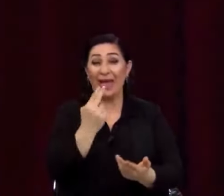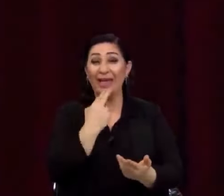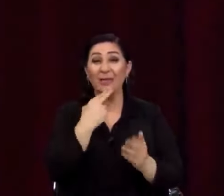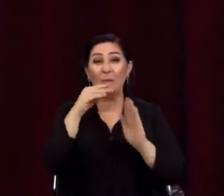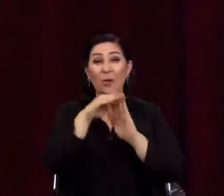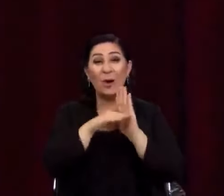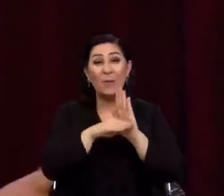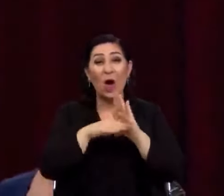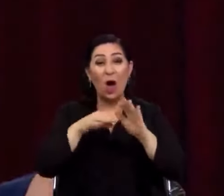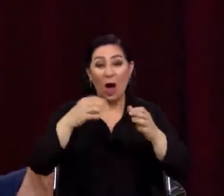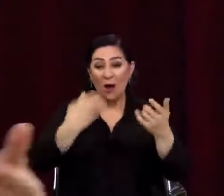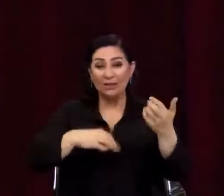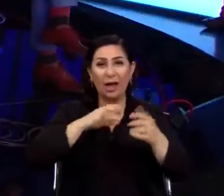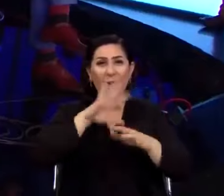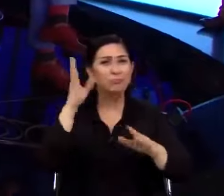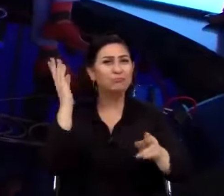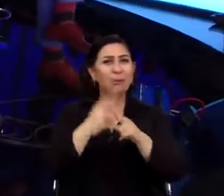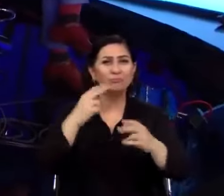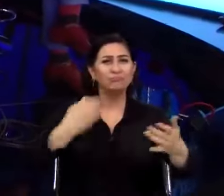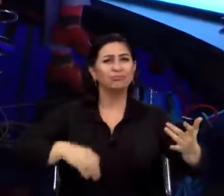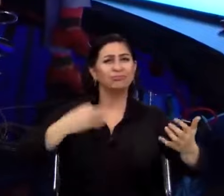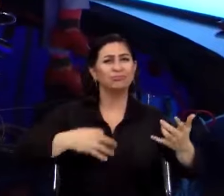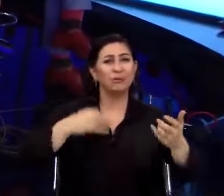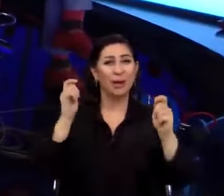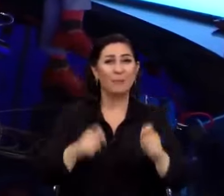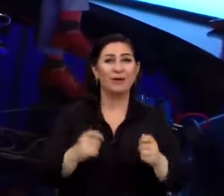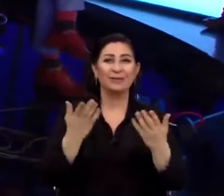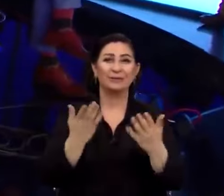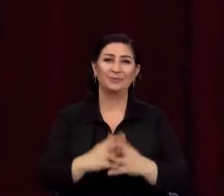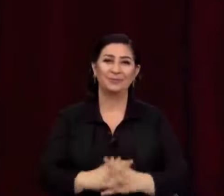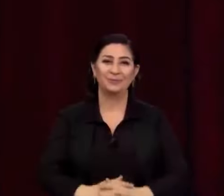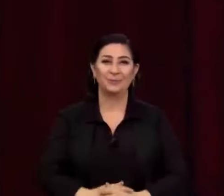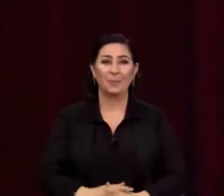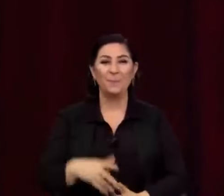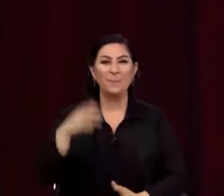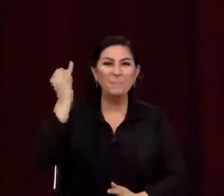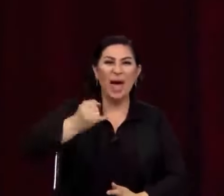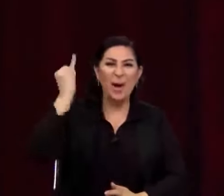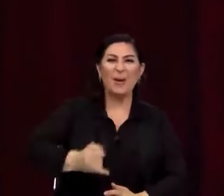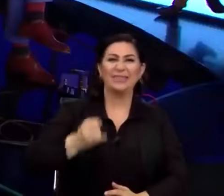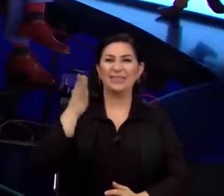Orkestrası alsam çatır çatır Bunlar